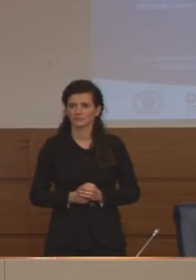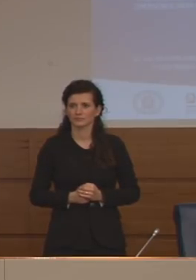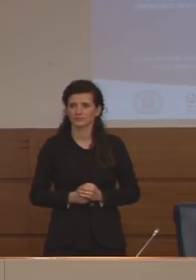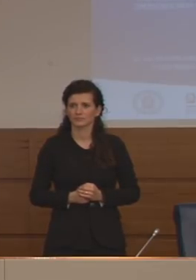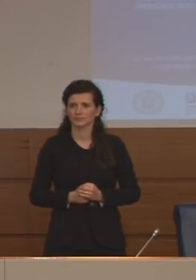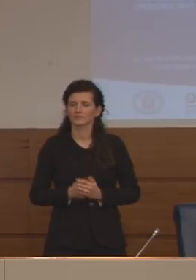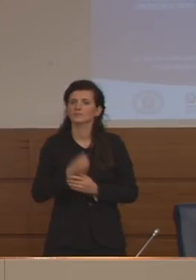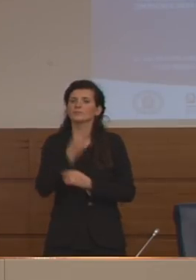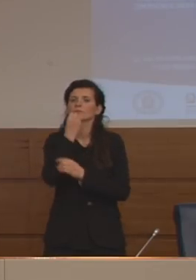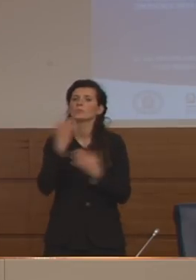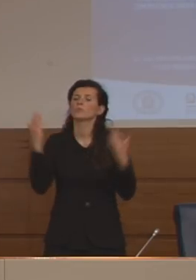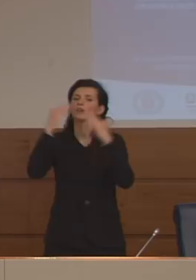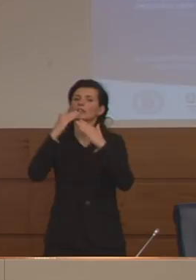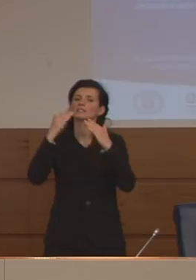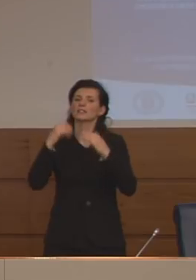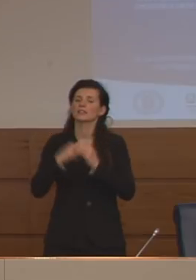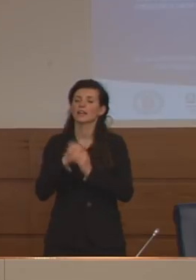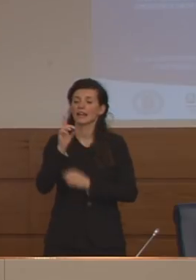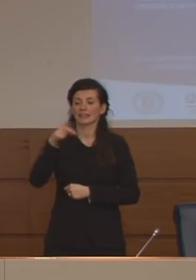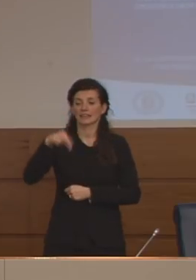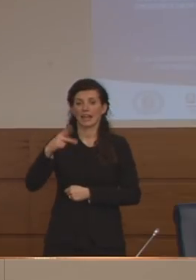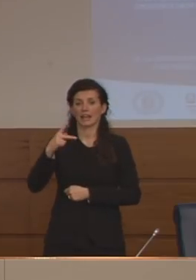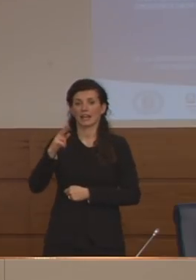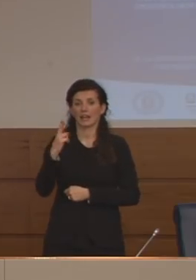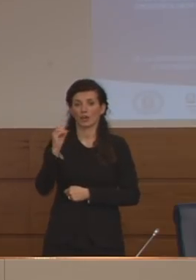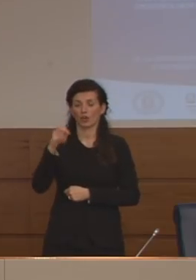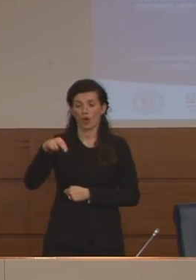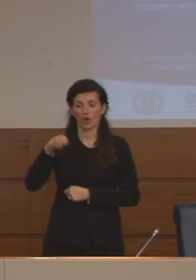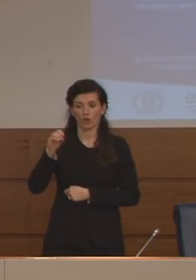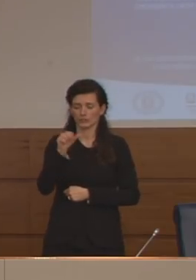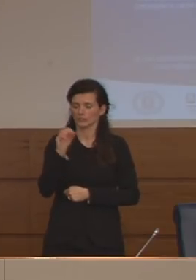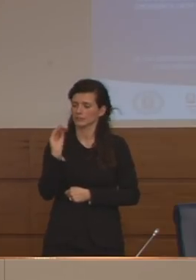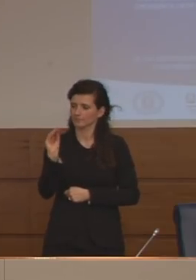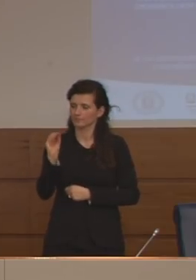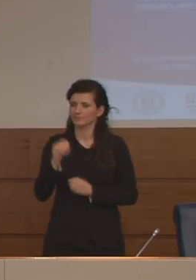Buonasera, Giorgia Sodaro Adnkronos. Ieri c'è stata l'ordinanza della